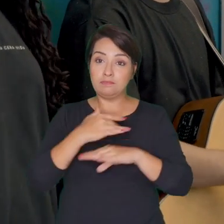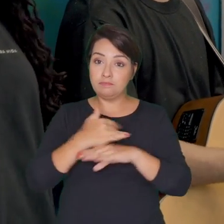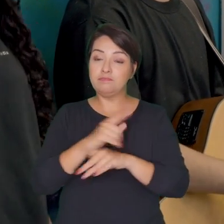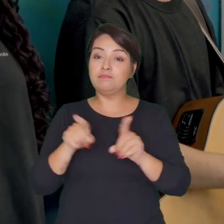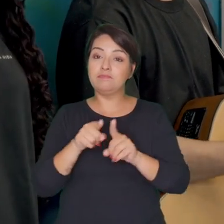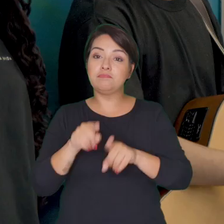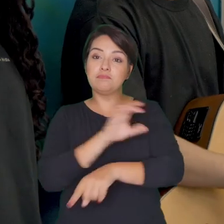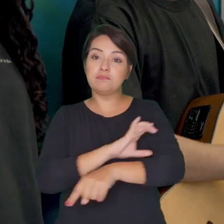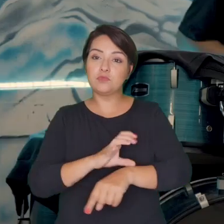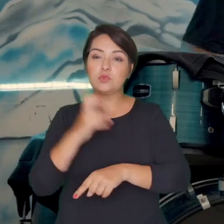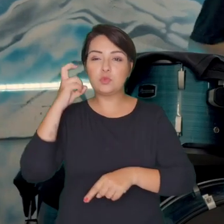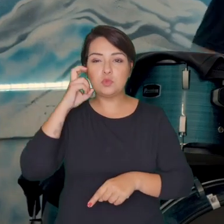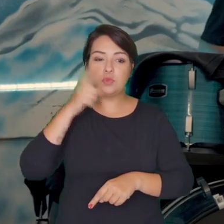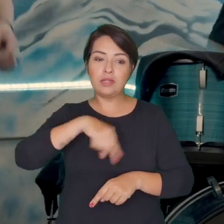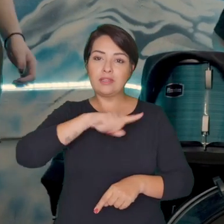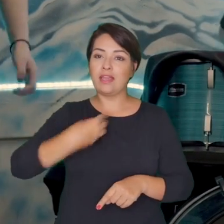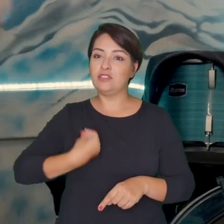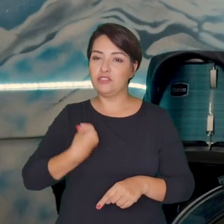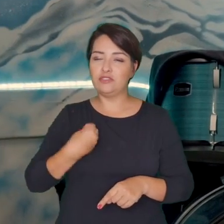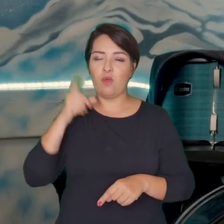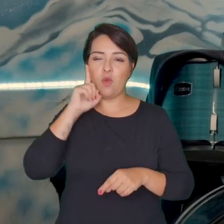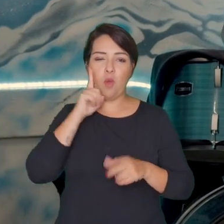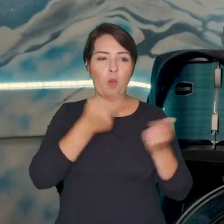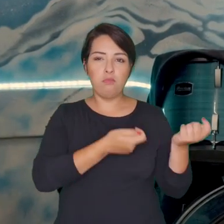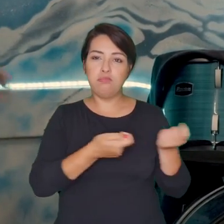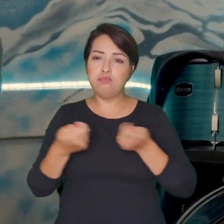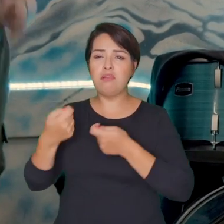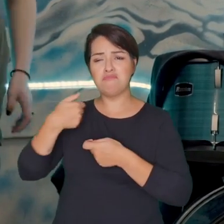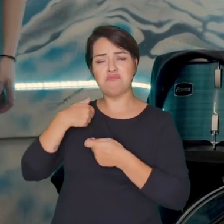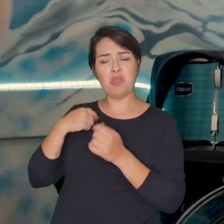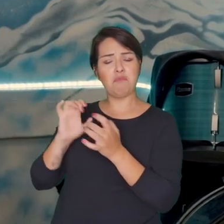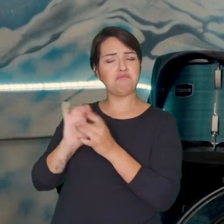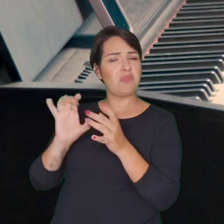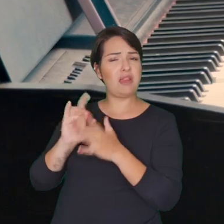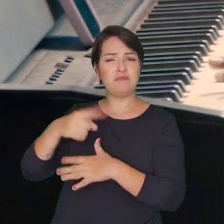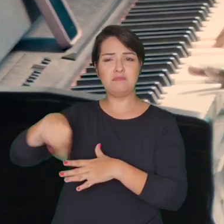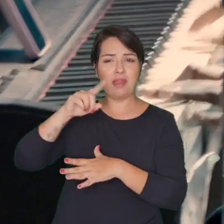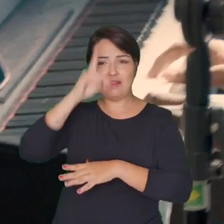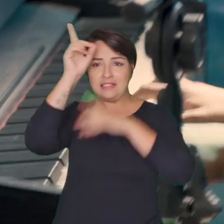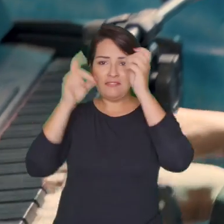da cultura do dia a dia deles. E eu foi dando essa liberdade para esse criar o que nós temos hoje,